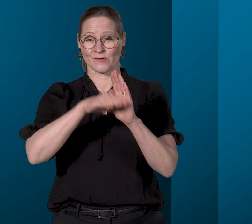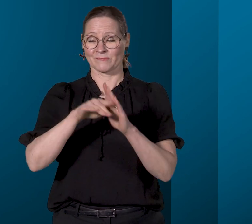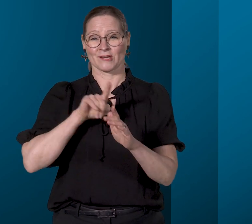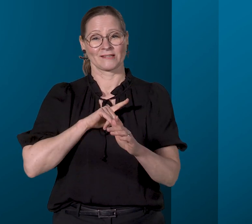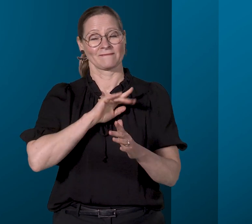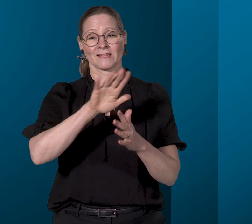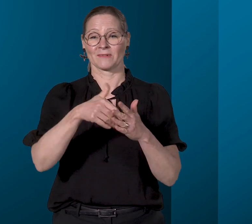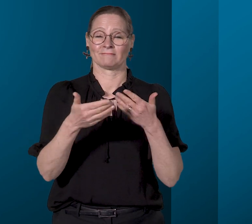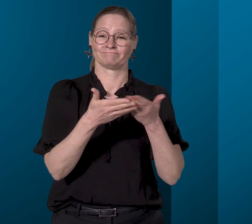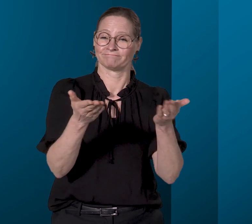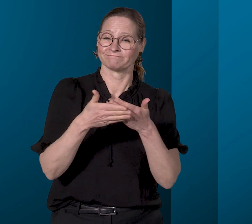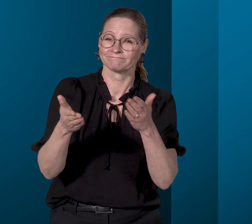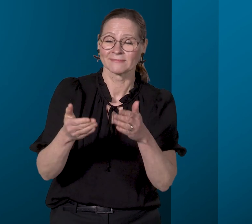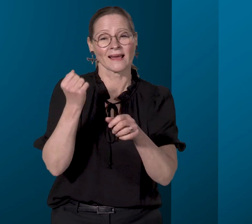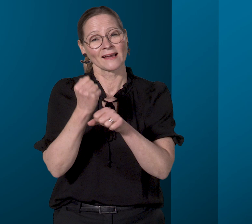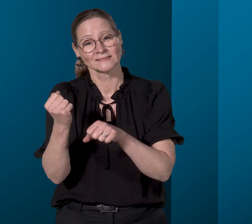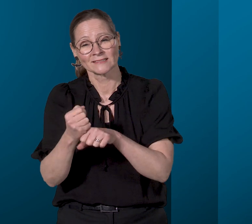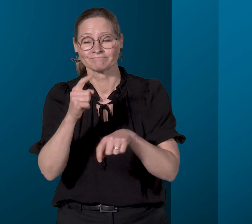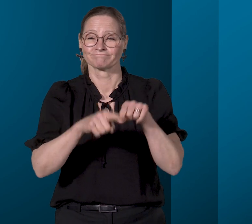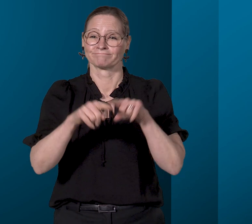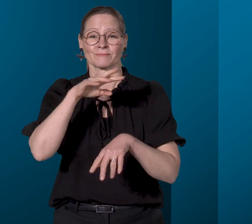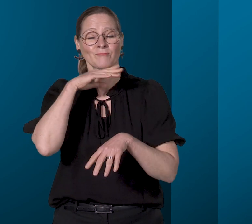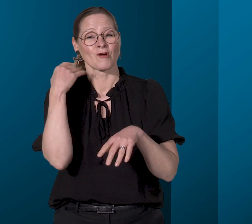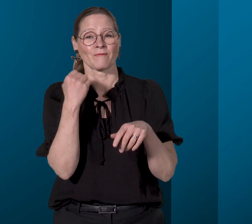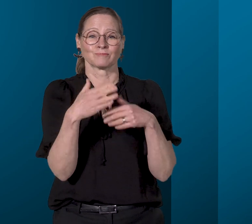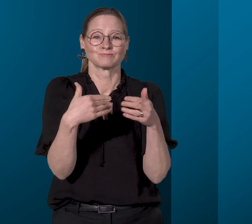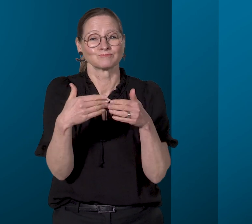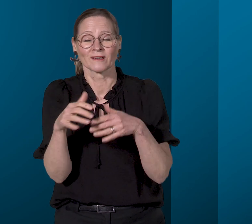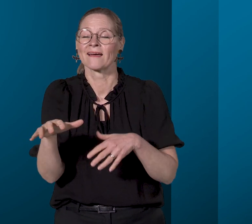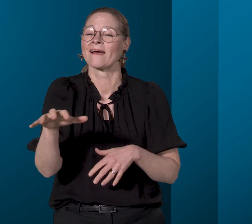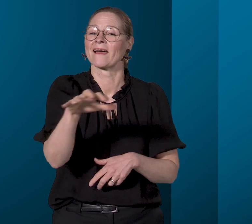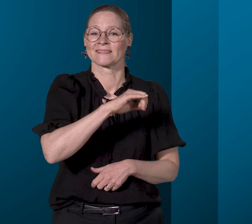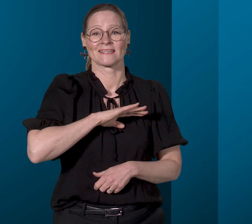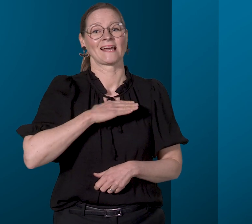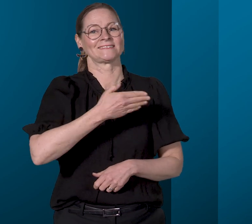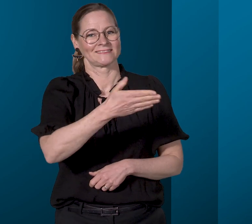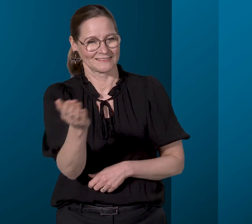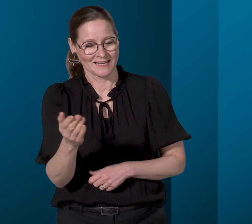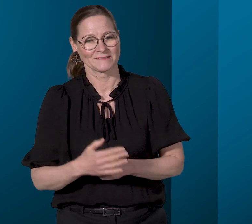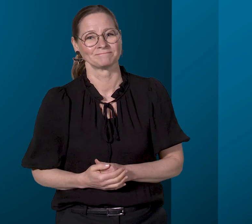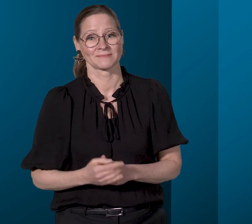Ohjelmassa on viittomakielisiä esityksiä, - askartelua ja muuta mukavaa puuhailua kaikenikäisille.